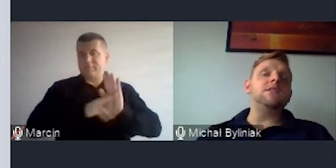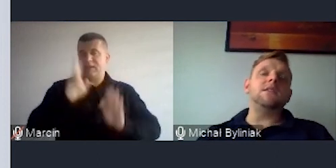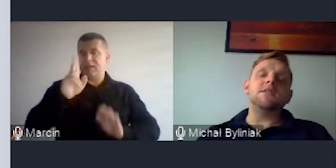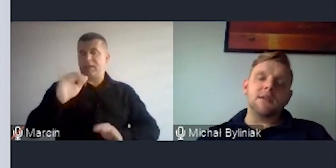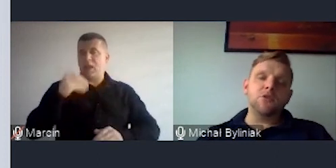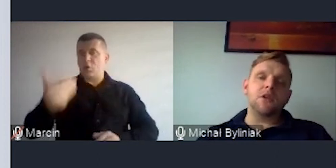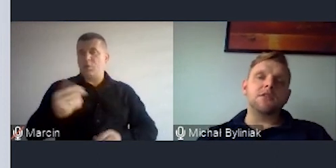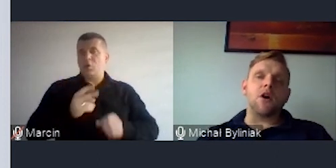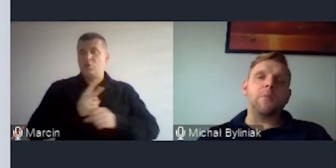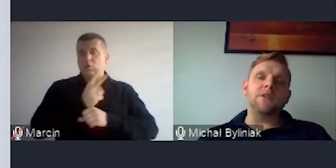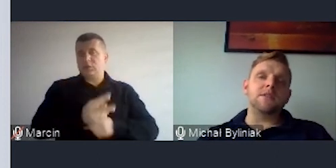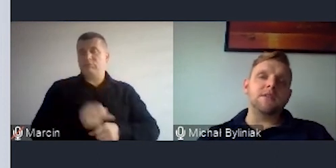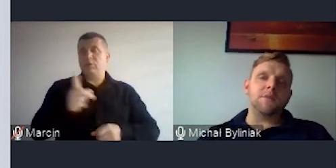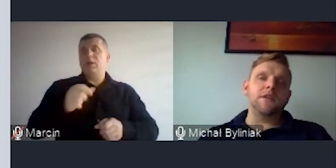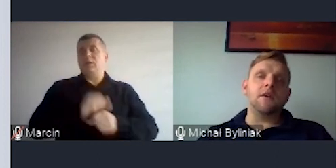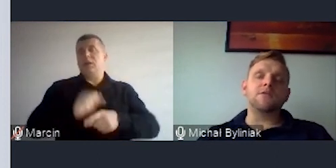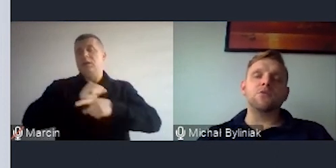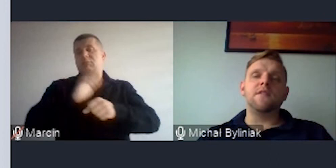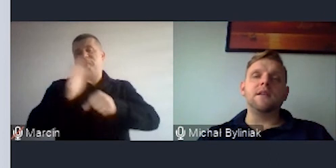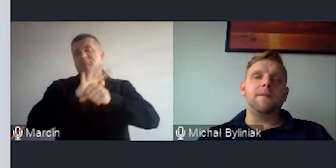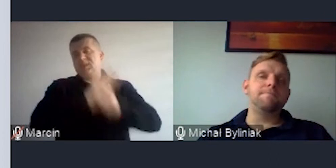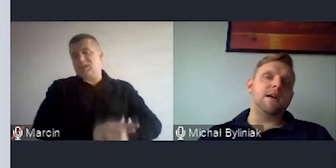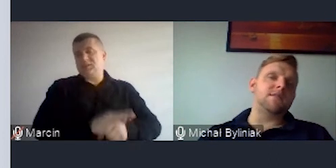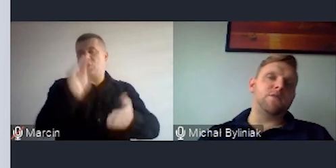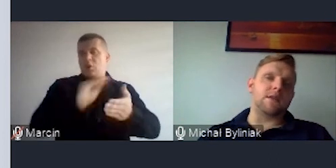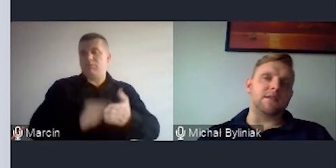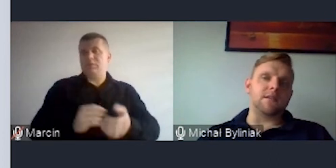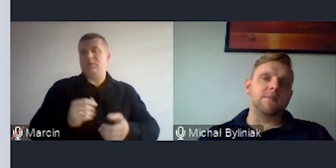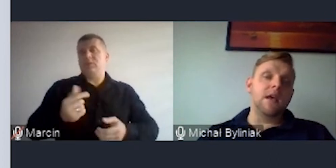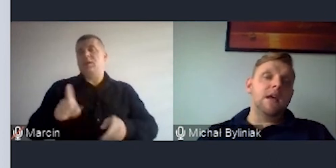i za dyskryminujący opis zamówienia, oraz używanie nazw własnych.